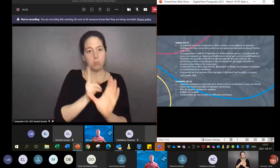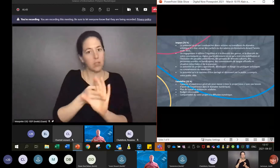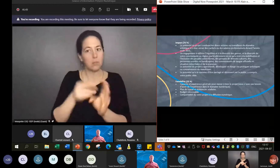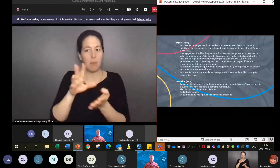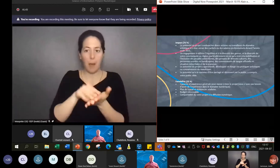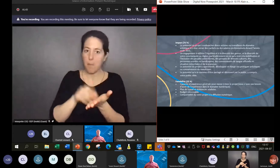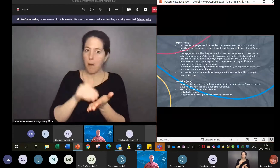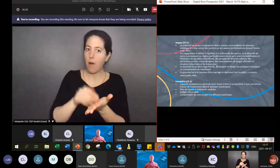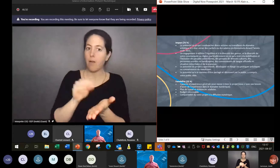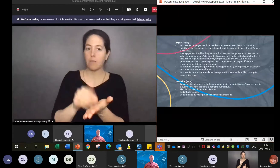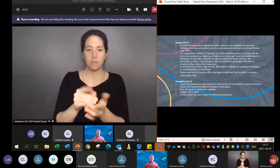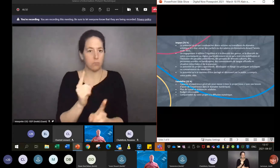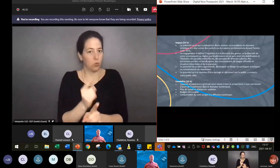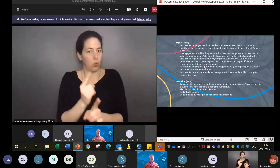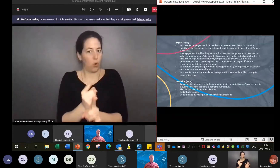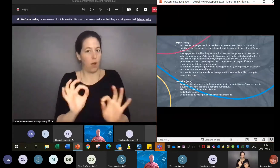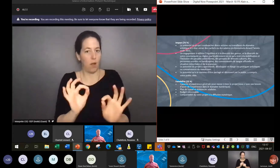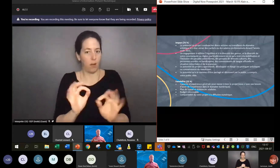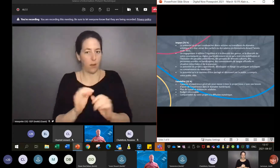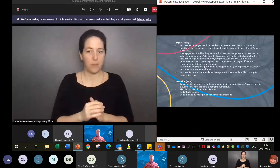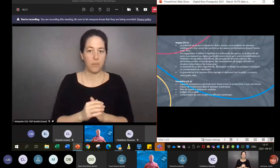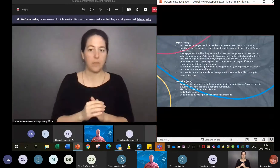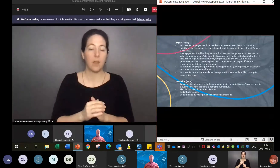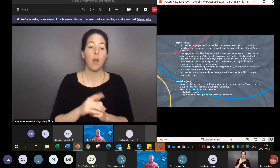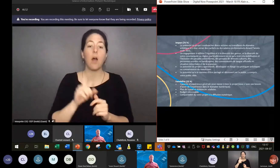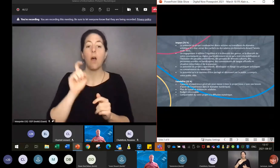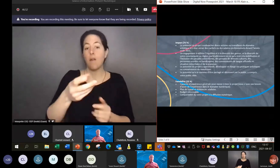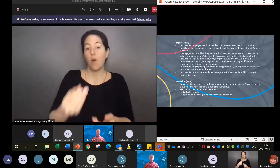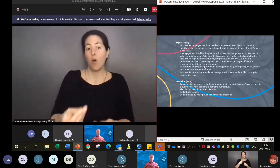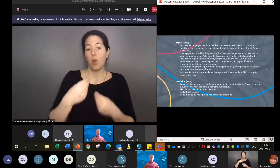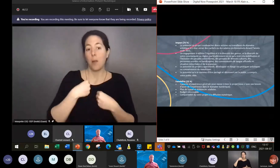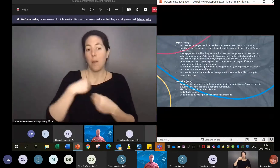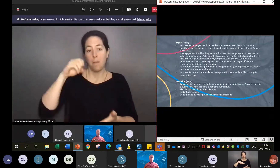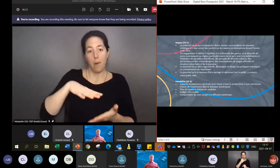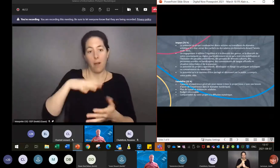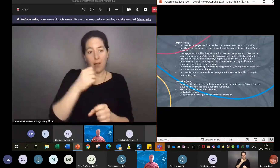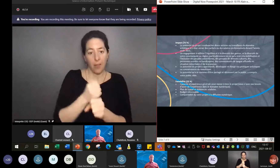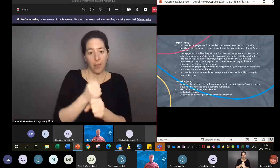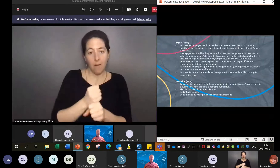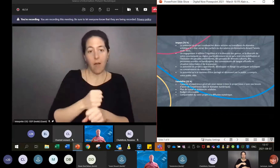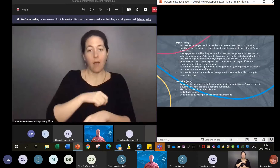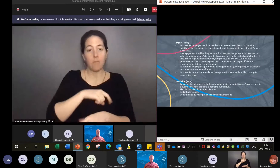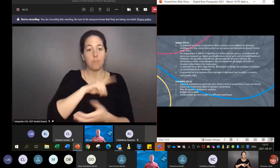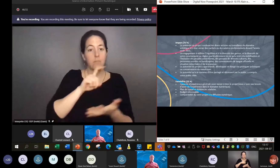Vous devez fournir un plan de travail et